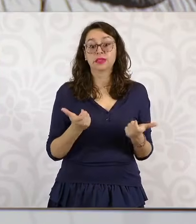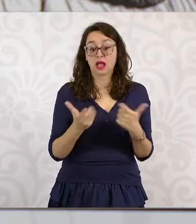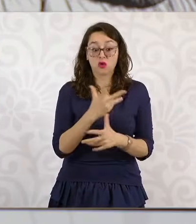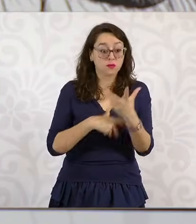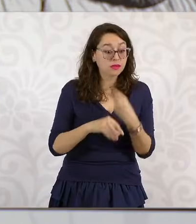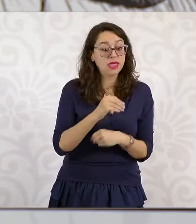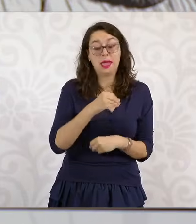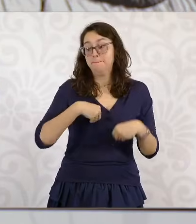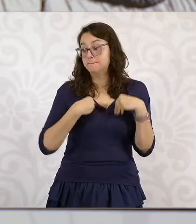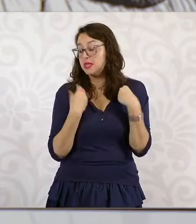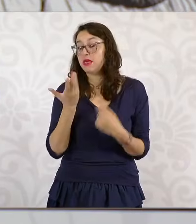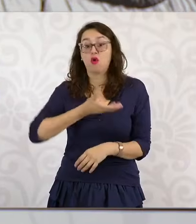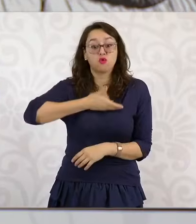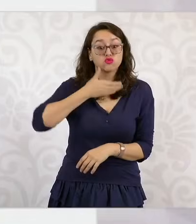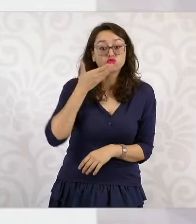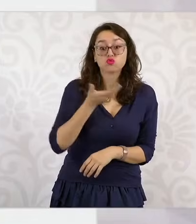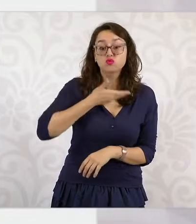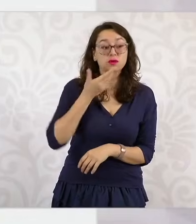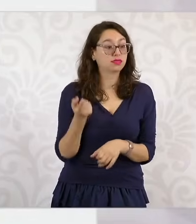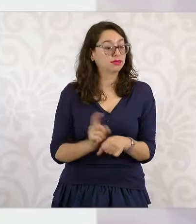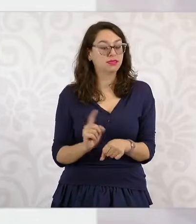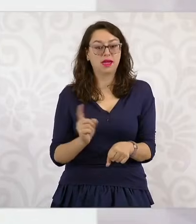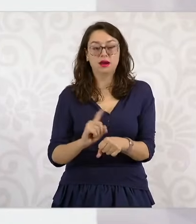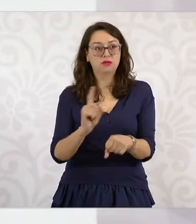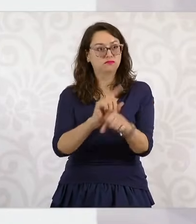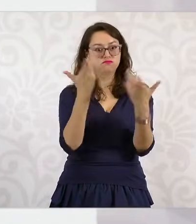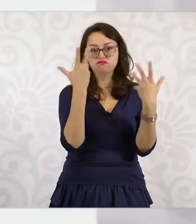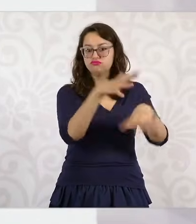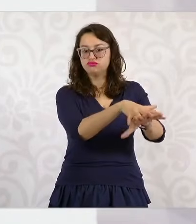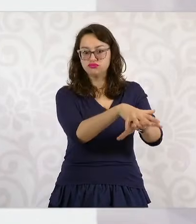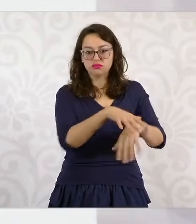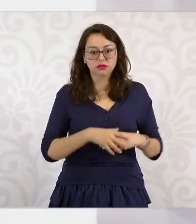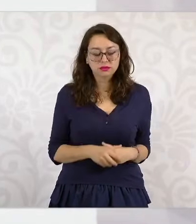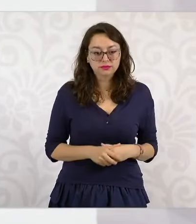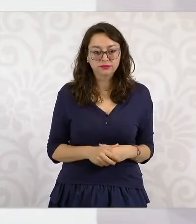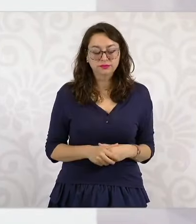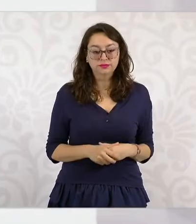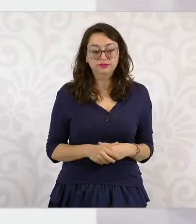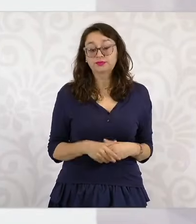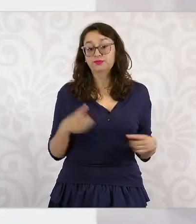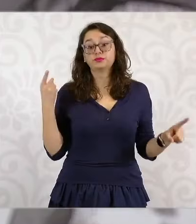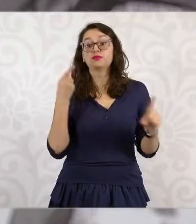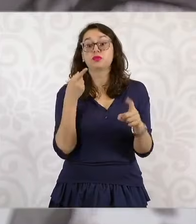vida de las comunidades en Estados Unidos y lo que buscan pues es ayudar a la economía de